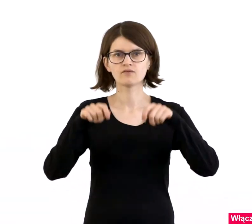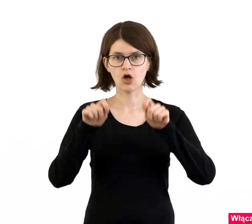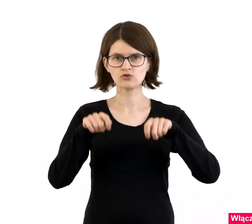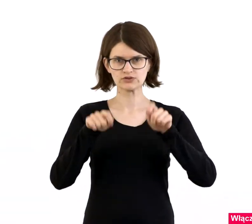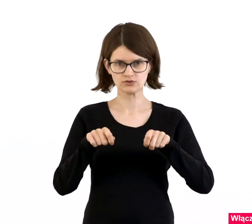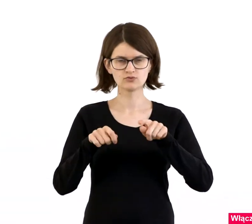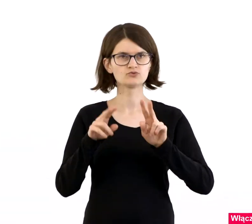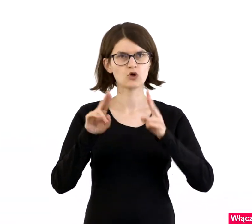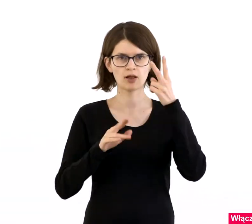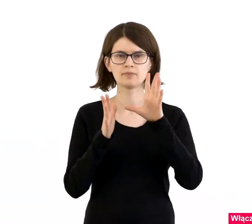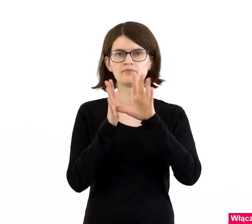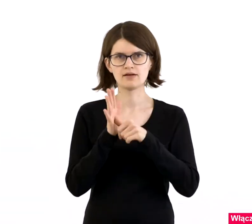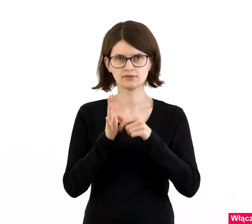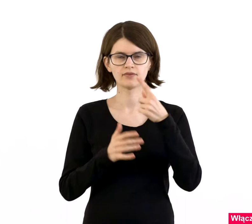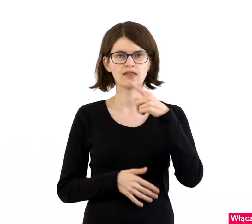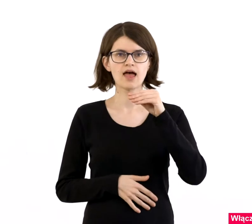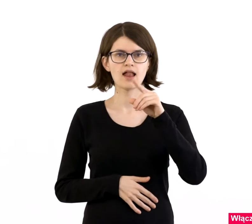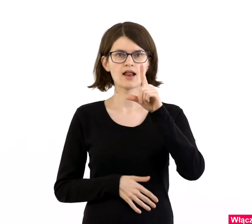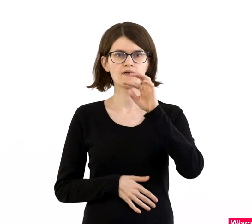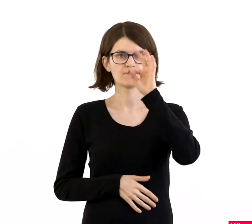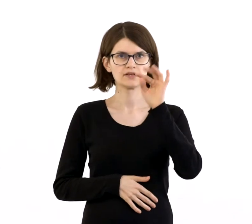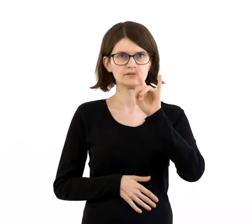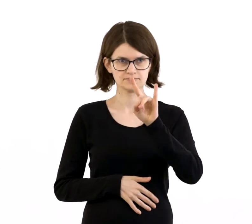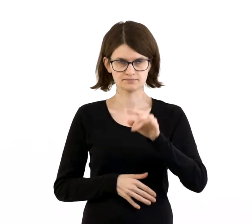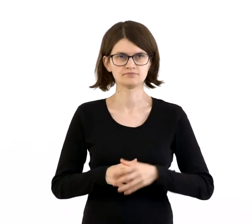Woźnica z Delf